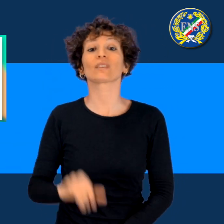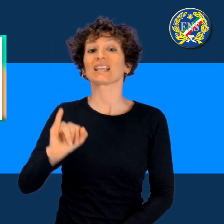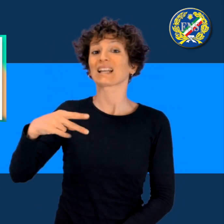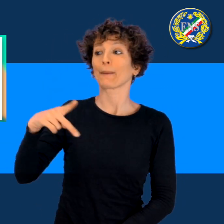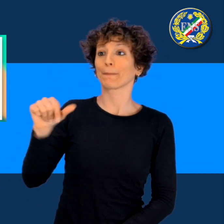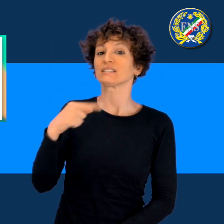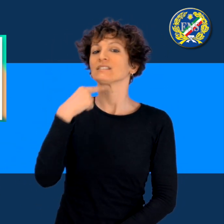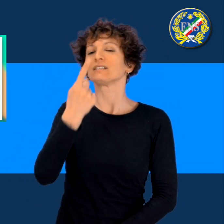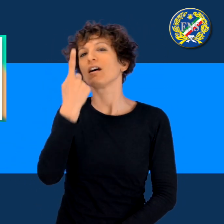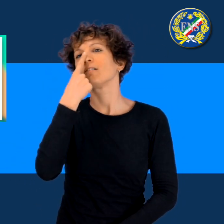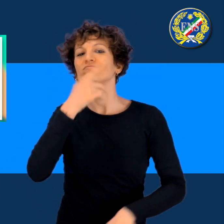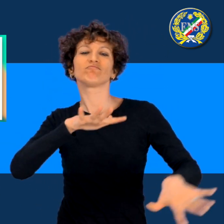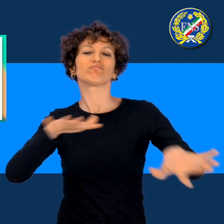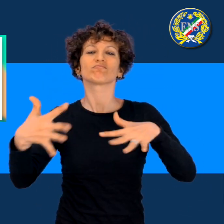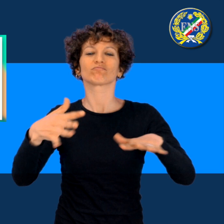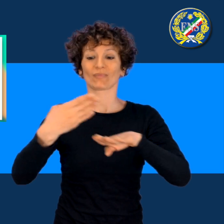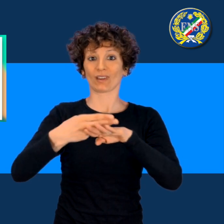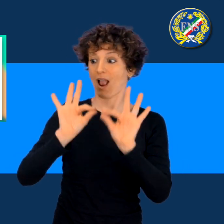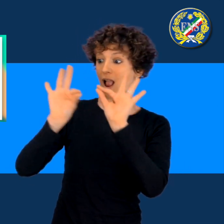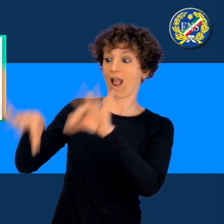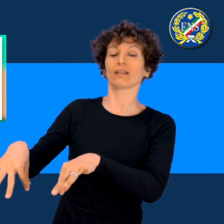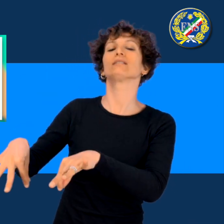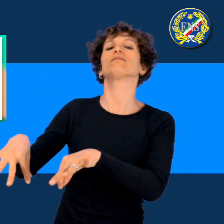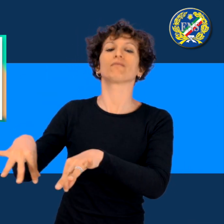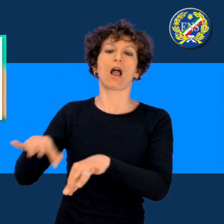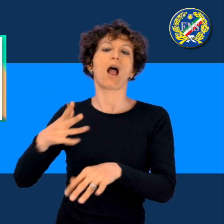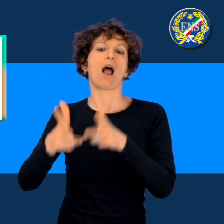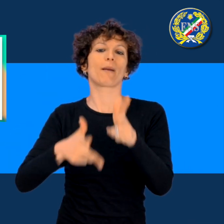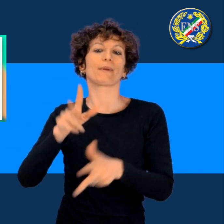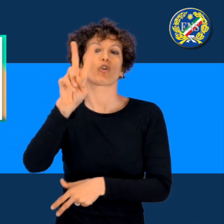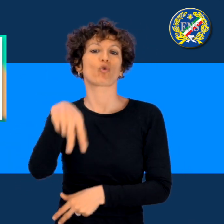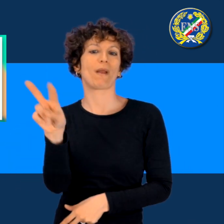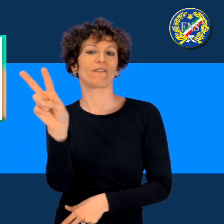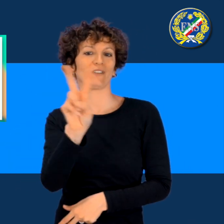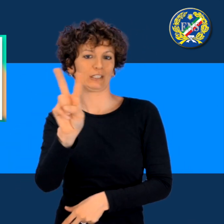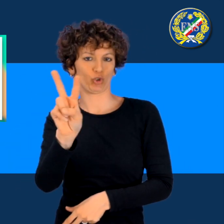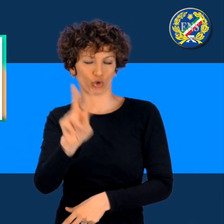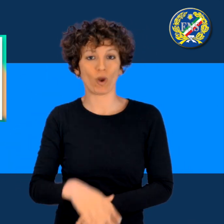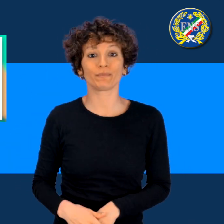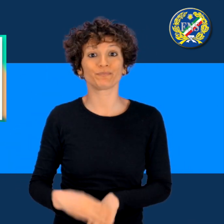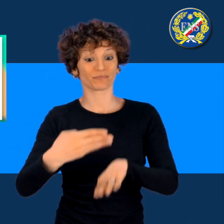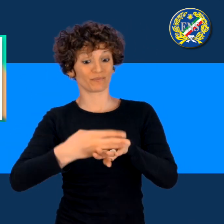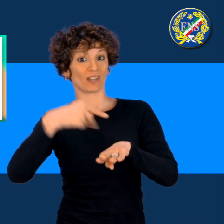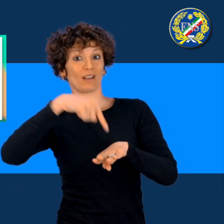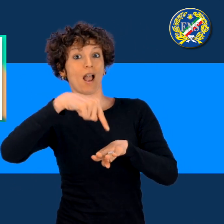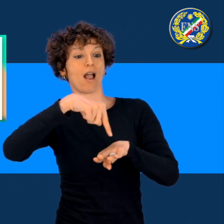Secondo le stime proprio dell'INPS, le prime Card, che avranno una durata decennale e dovranno poi essere rinnovate,